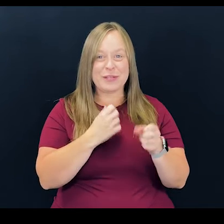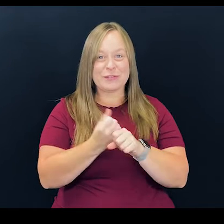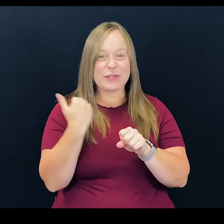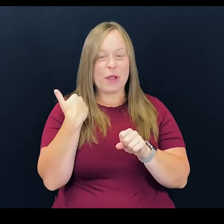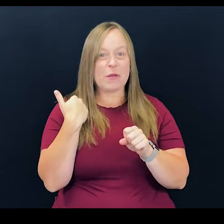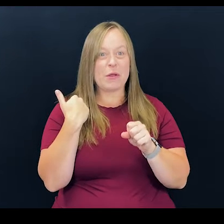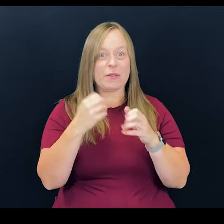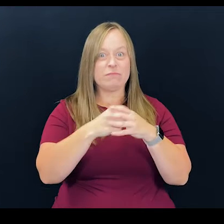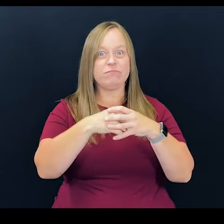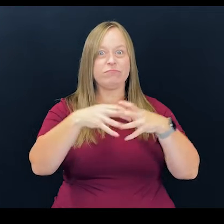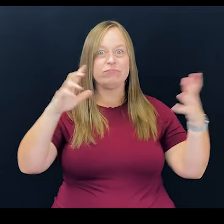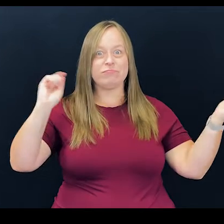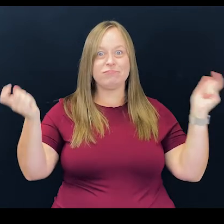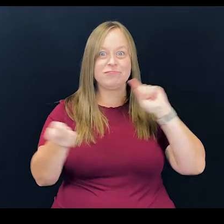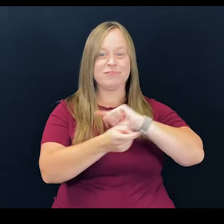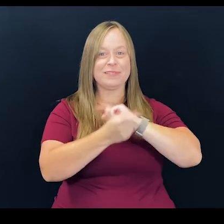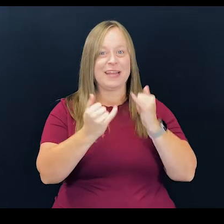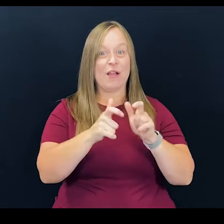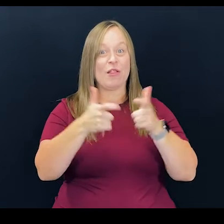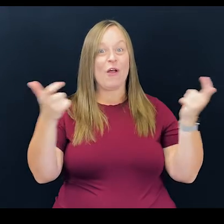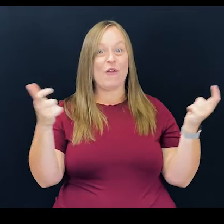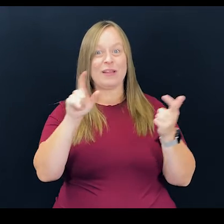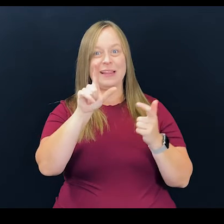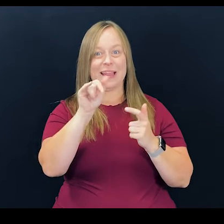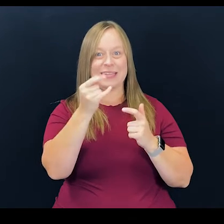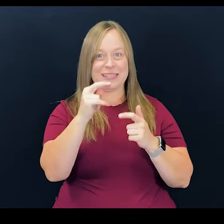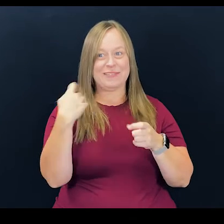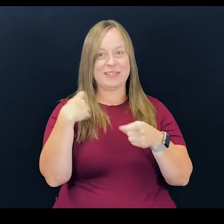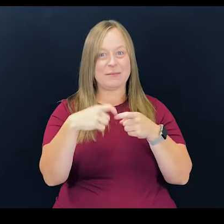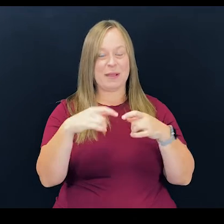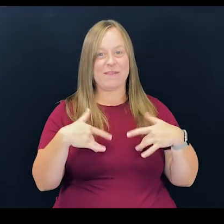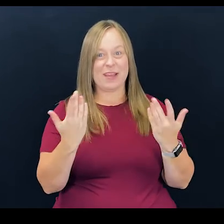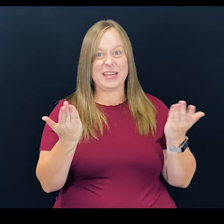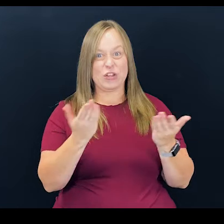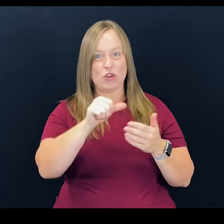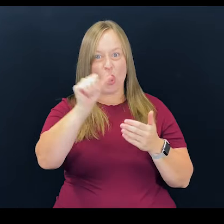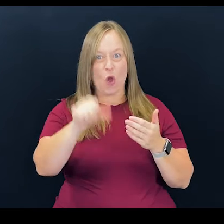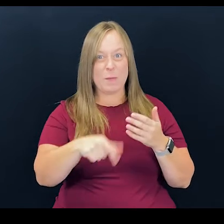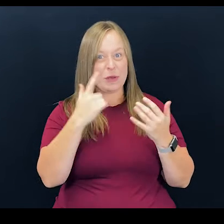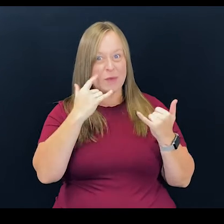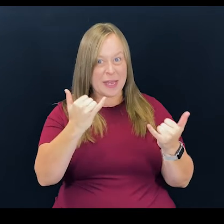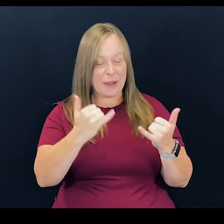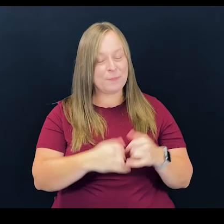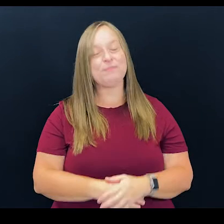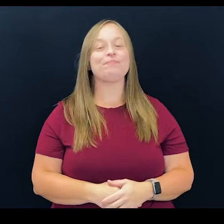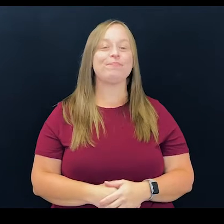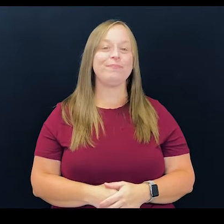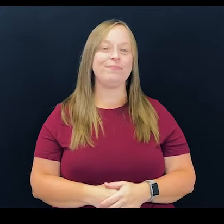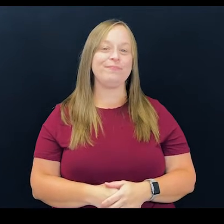y de ahí evolucionó a lo que es ahora, el evento más grande de latinos o hispanos acá en Albany ahora.